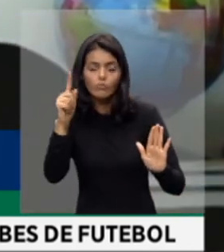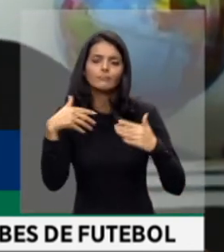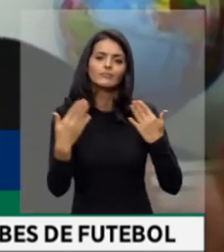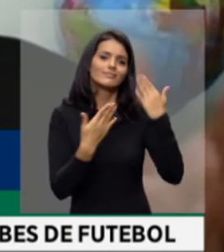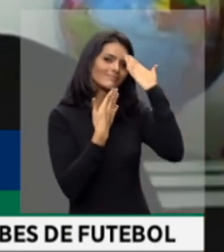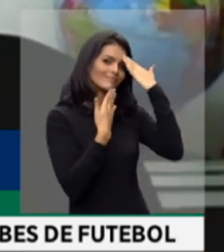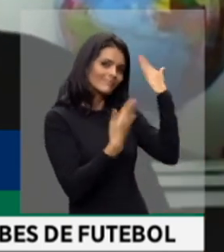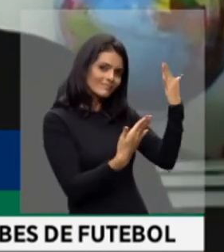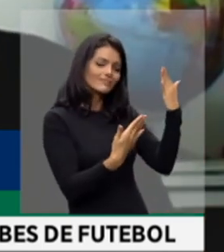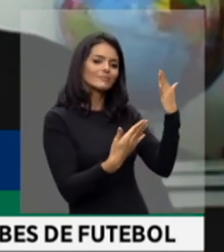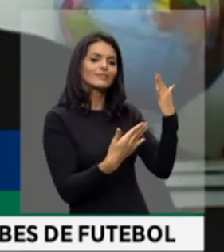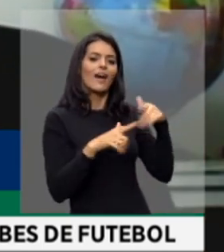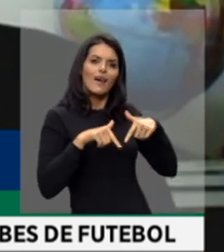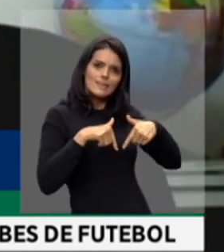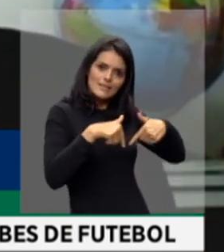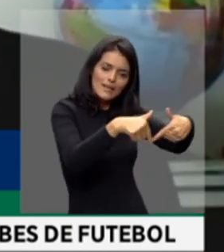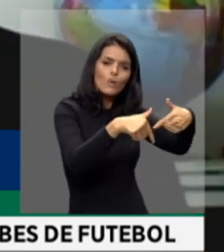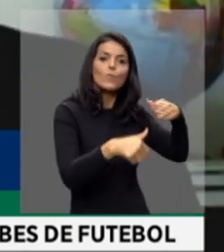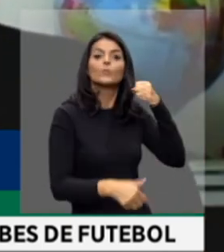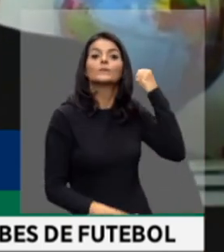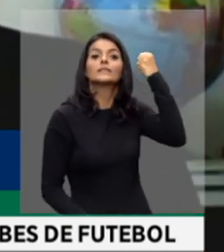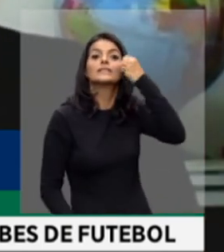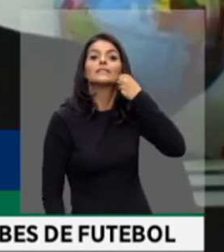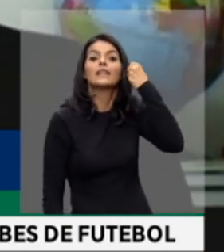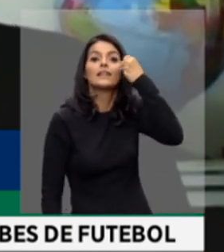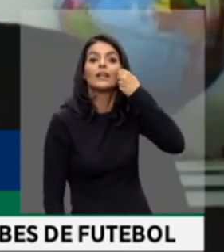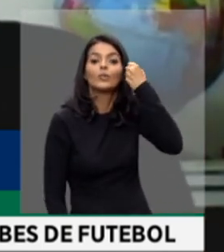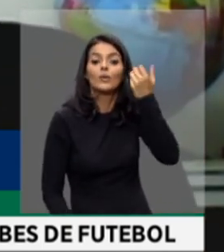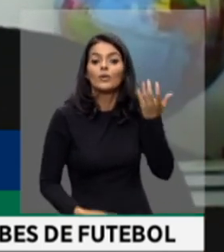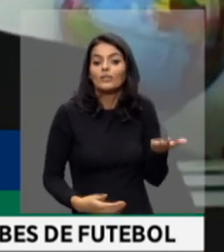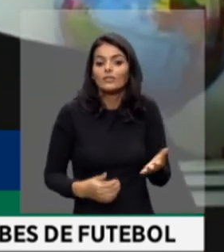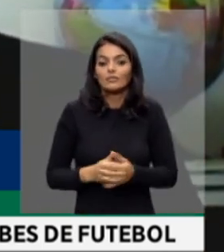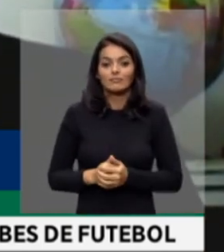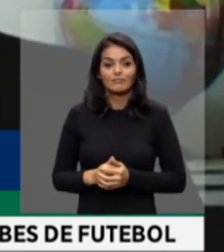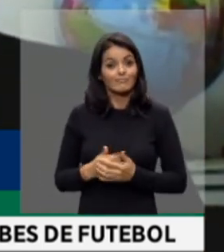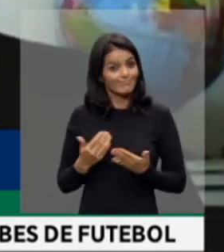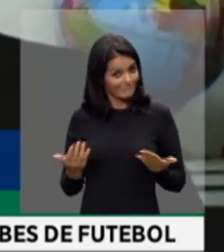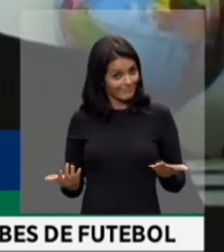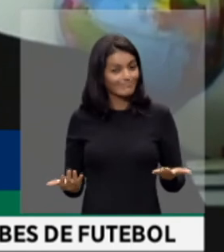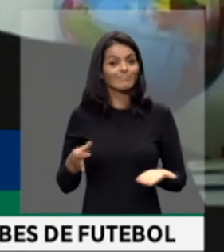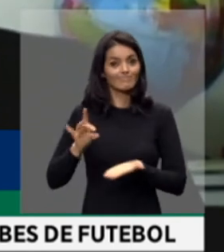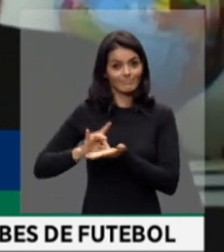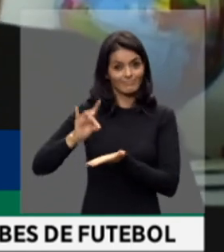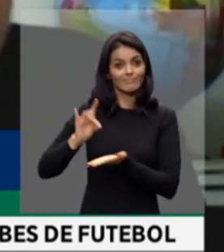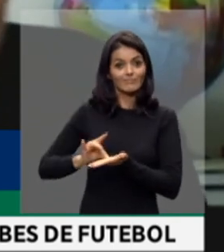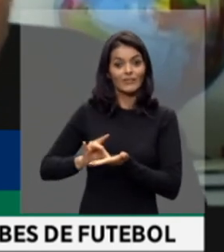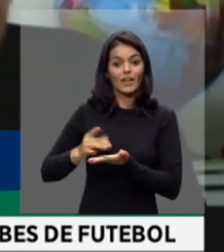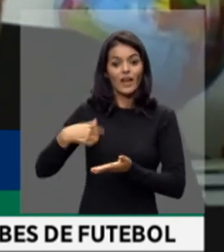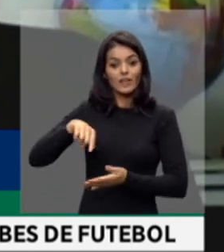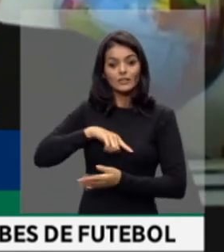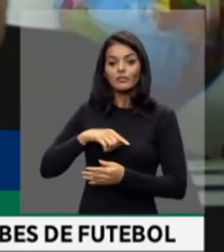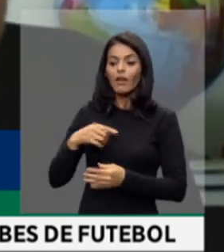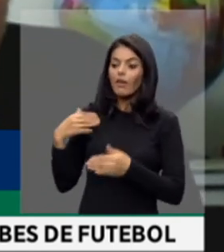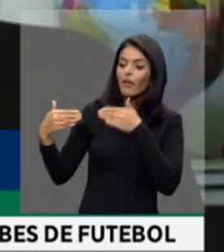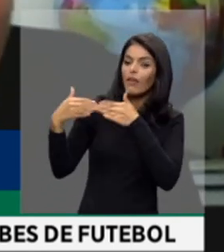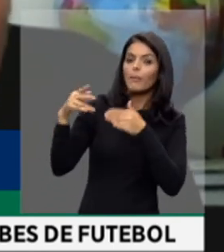... ALÉM DE SER... ESPORTE, CULTURA, INTEGRAÇÃO, SAÚ DE... ENFIM... TODOS OS ADITIVOS QUE NÓS PODEMOS COLOCAR AQUI, DO QUE SIGNIFICA, SIGNIFICAM AS